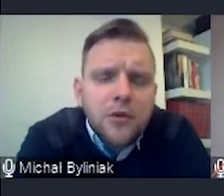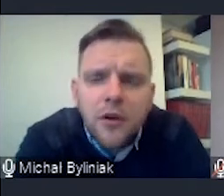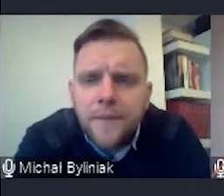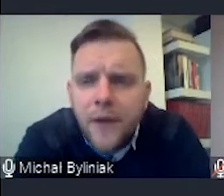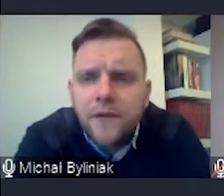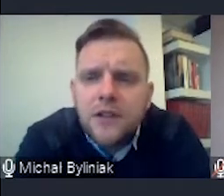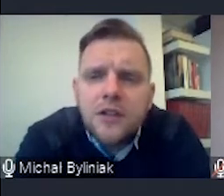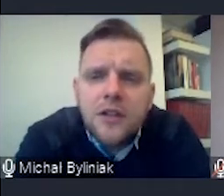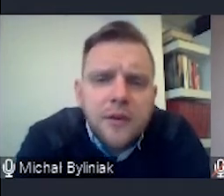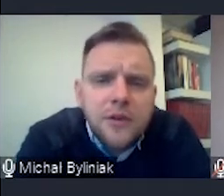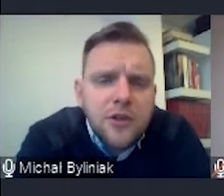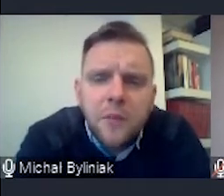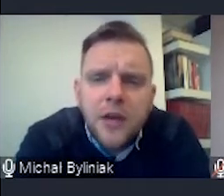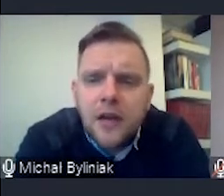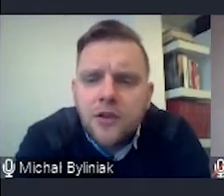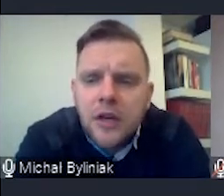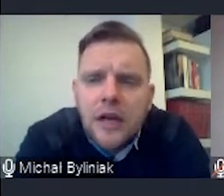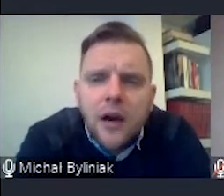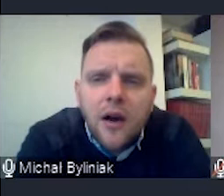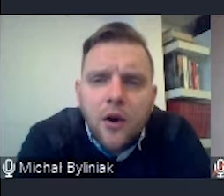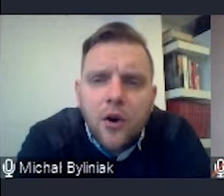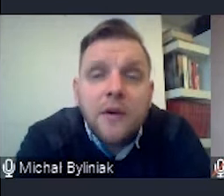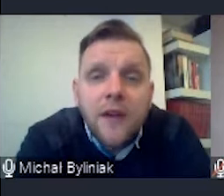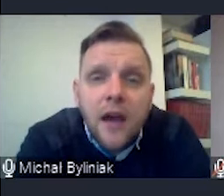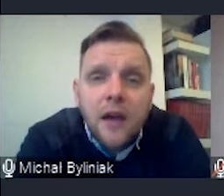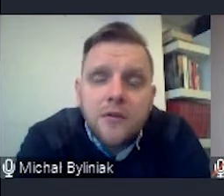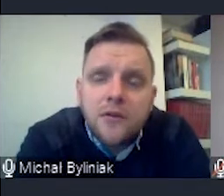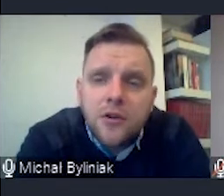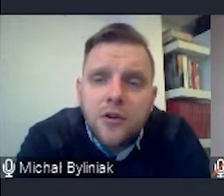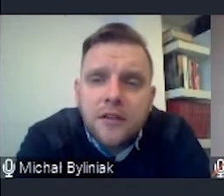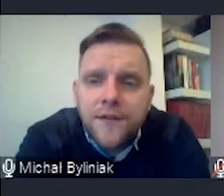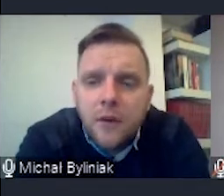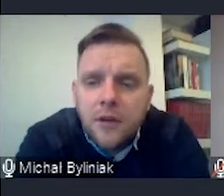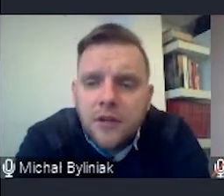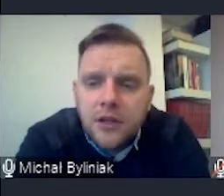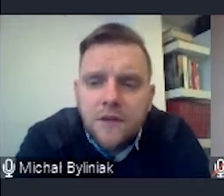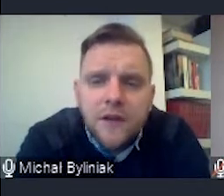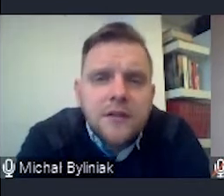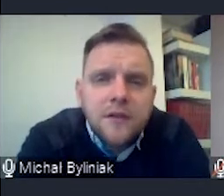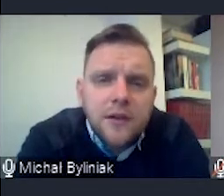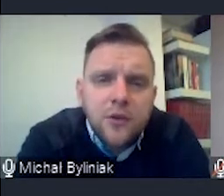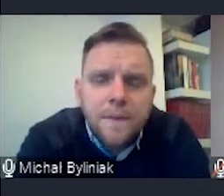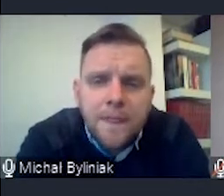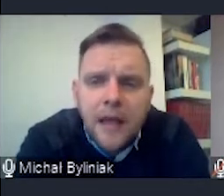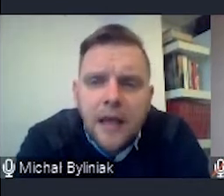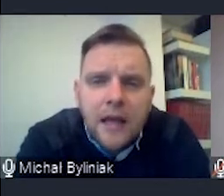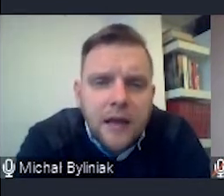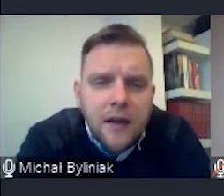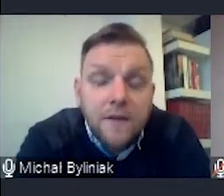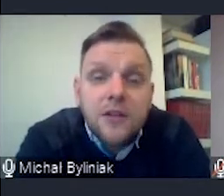bo to o wytyczne będziemy się opierać rozmawiając o środkach trwałych i ich finansowaniu.